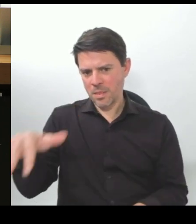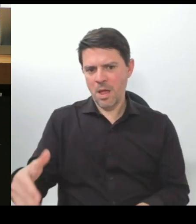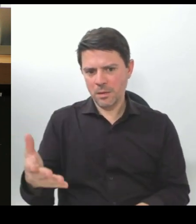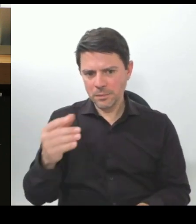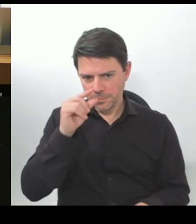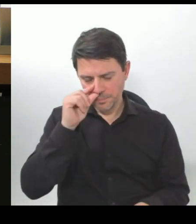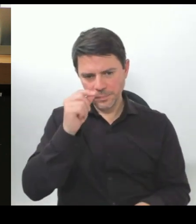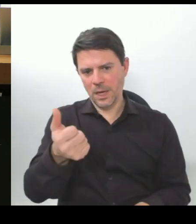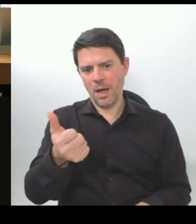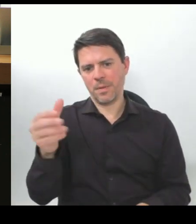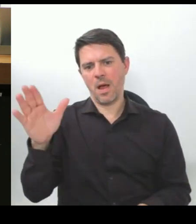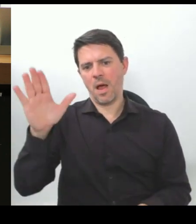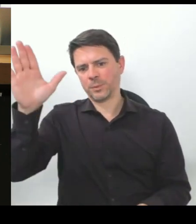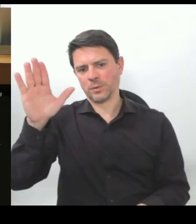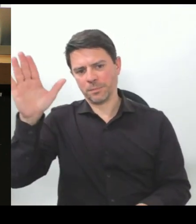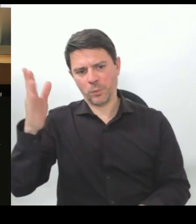Das halte ich für eine absolute Frechheit.(Be)